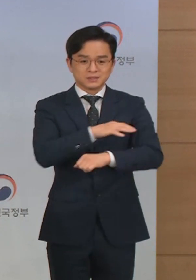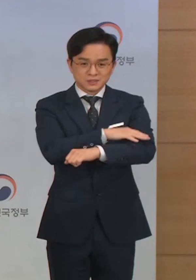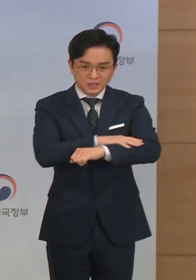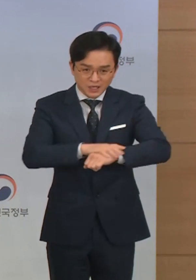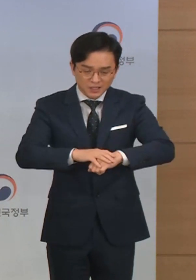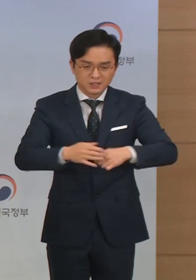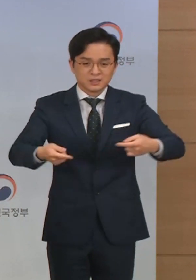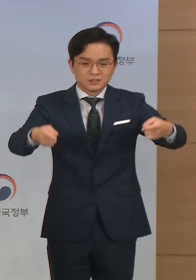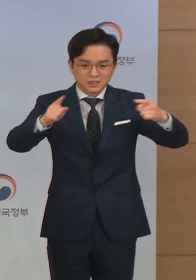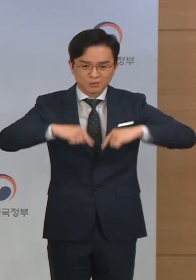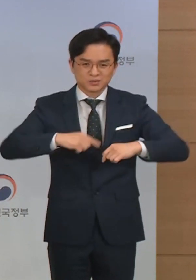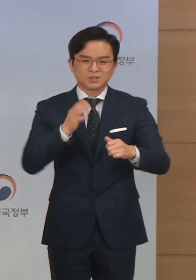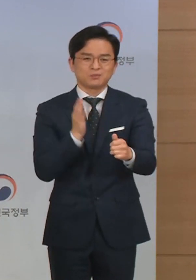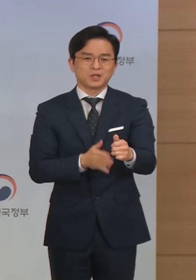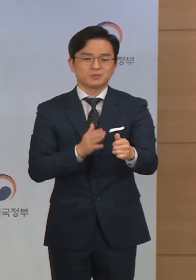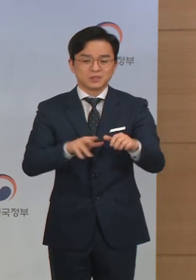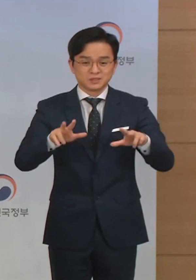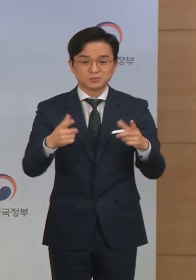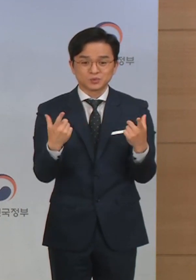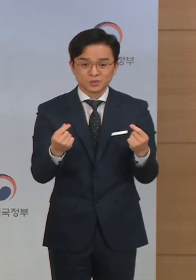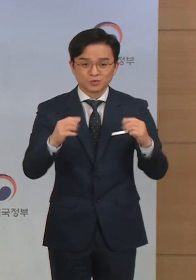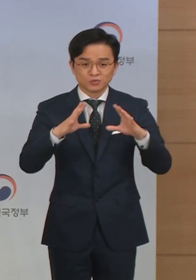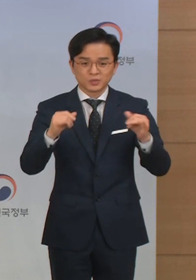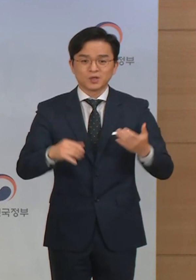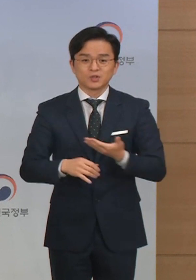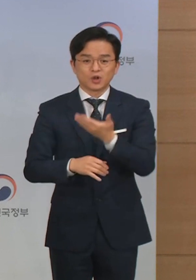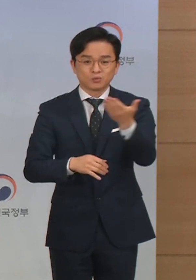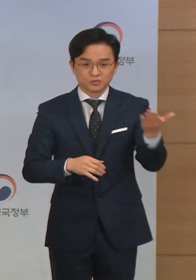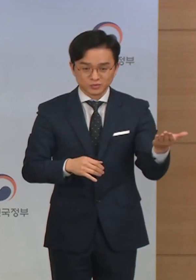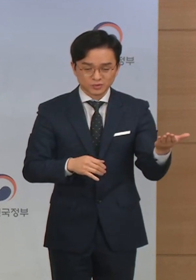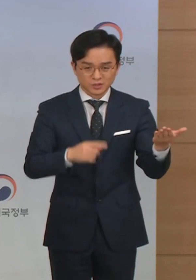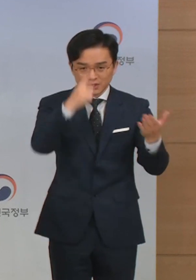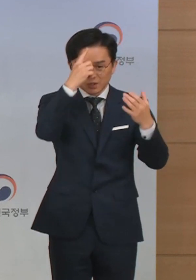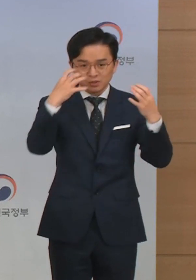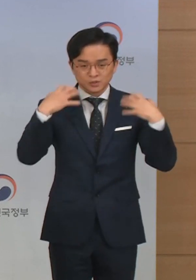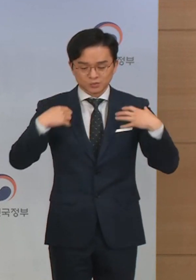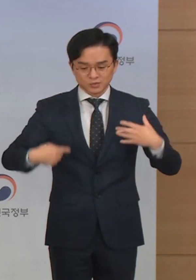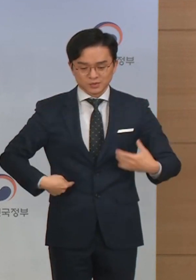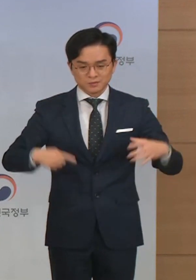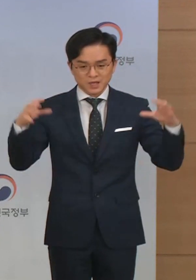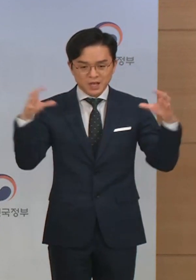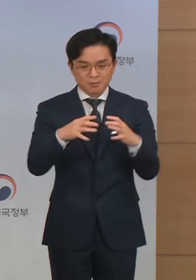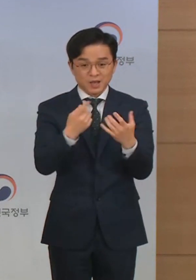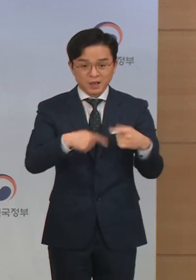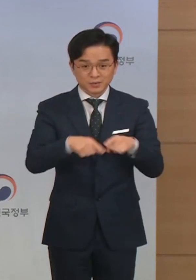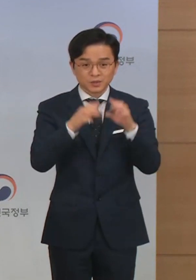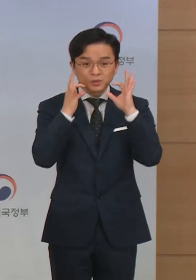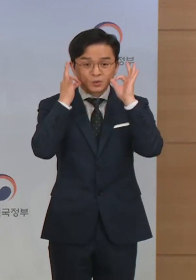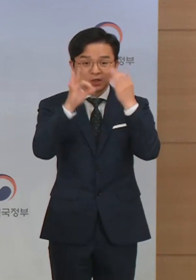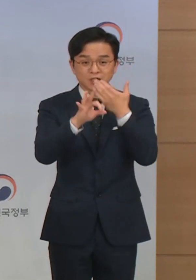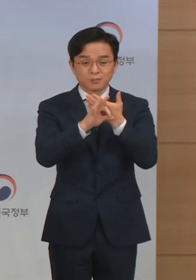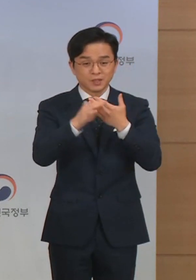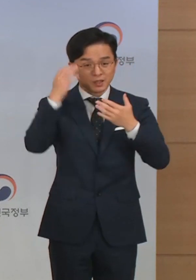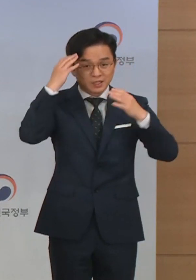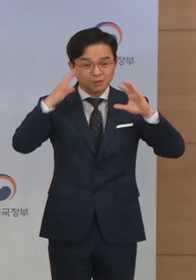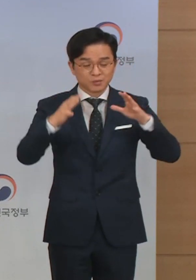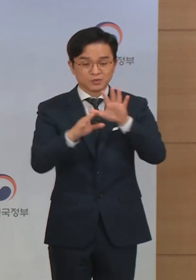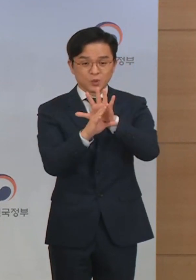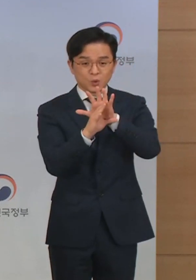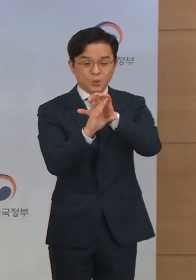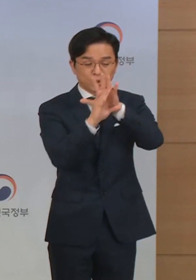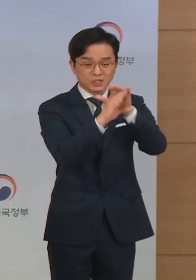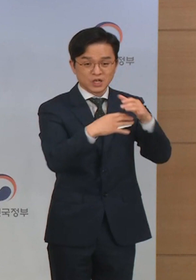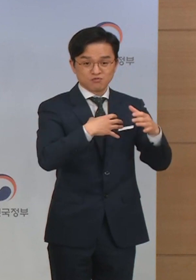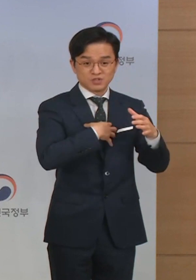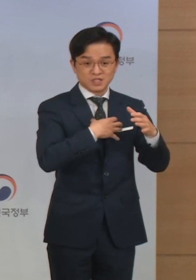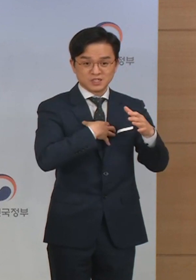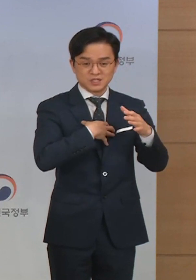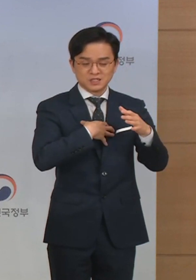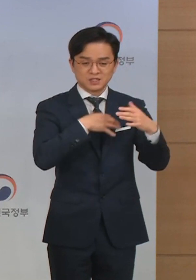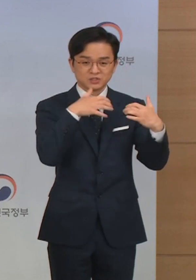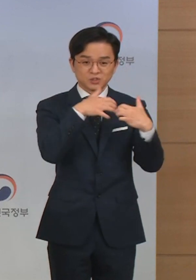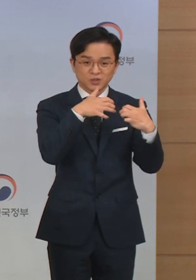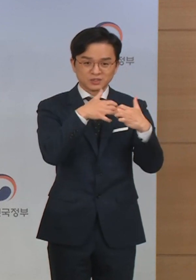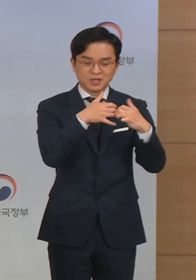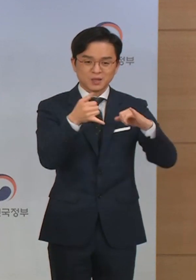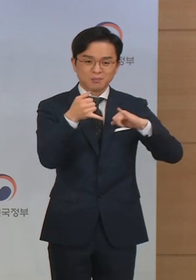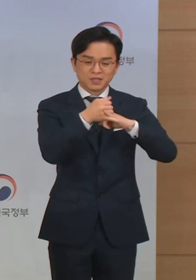지금까지처럼 국민들께서 방역 당국과 힘을 합쳐 함께 노력해 나가신다 면 대한민국은 코론 알고 의 위기를 극복해 나갈 수 있을 것입니다